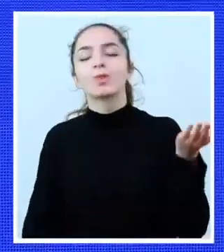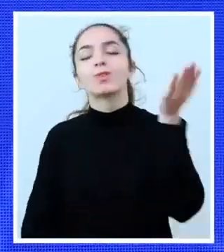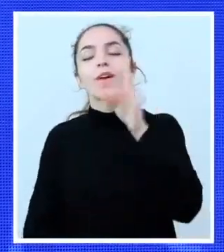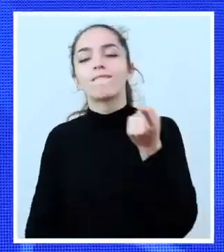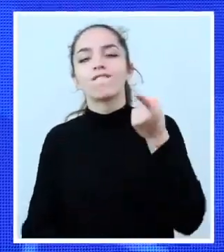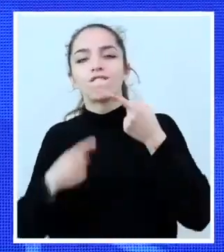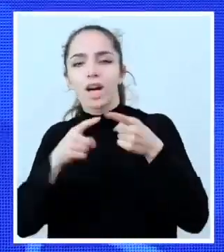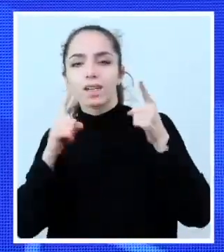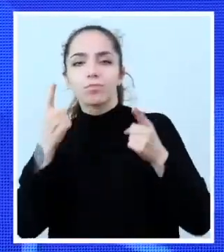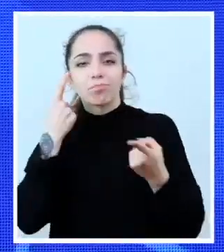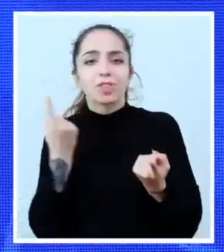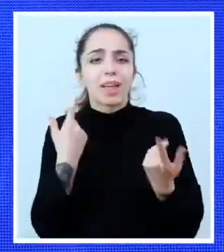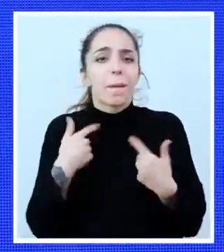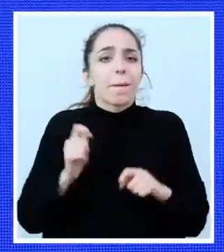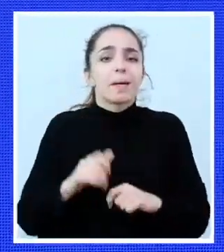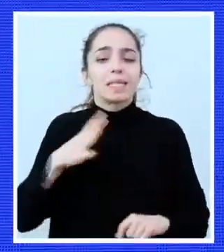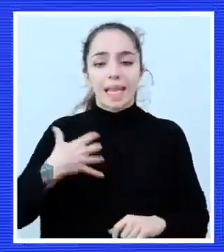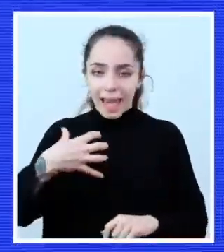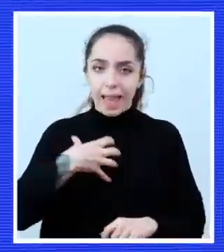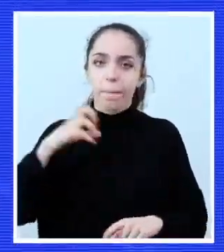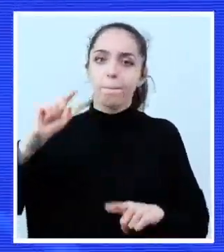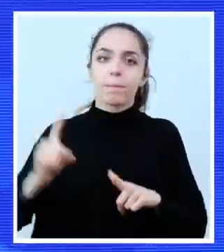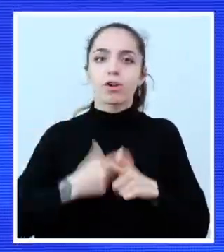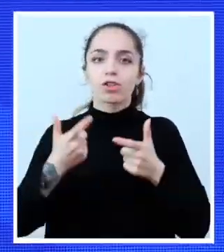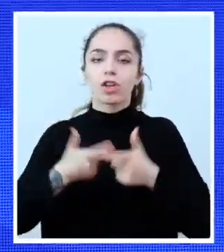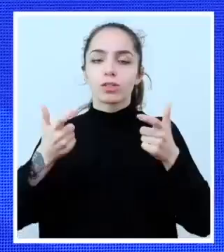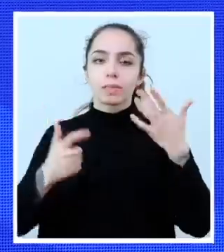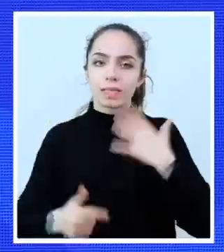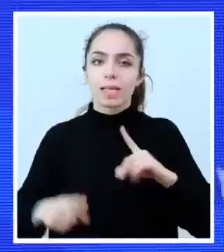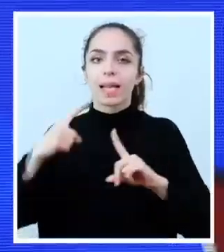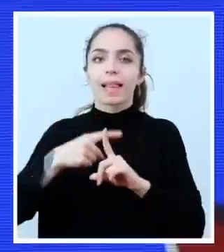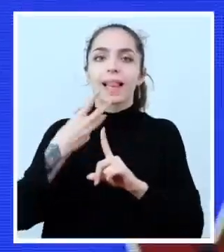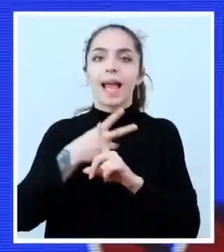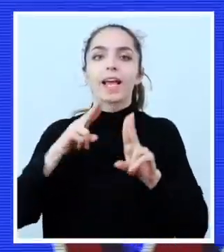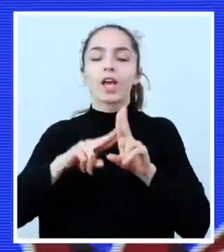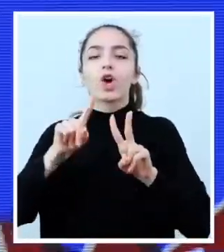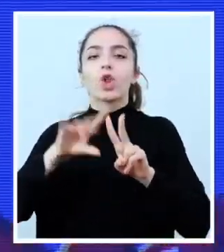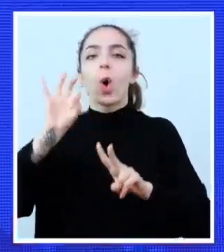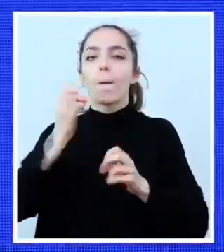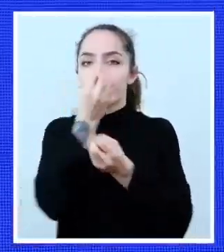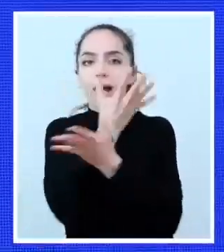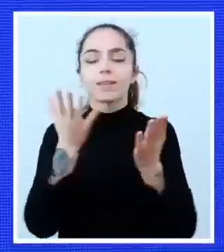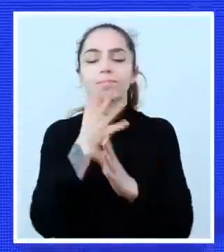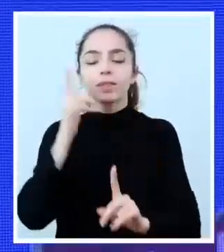Daha sonra ben farklı şeyler yapmak istedim. Kendi projelerimi geliştirmeye başladım. Teknopark'a 16 yaşımda girdim ve...